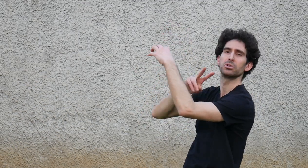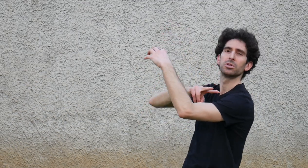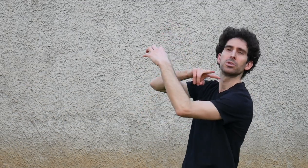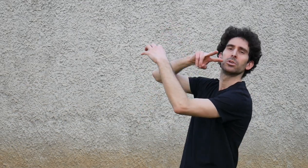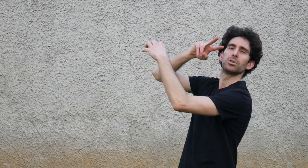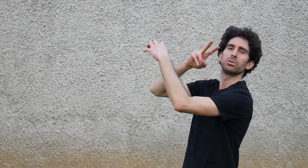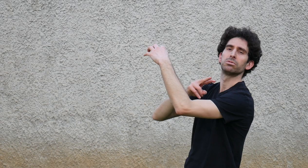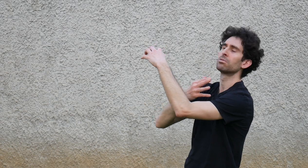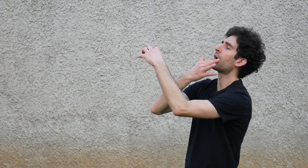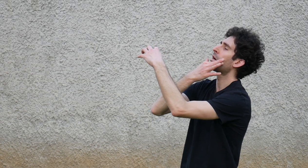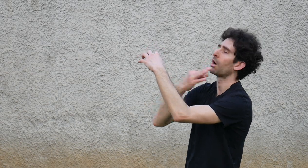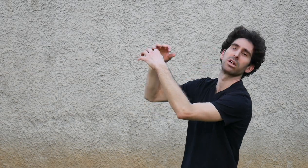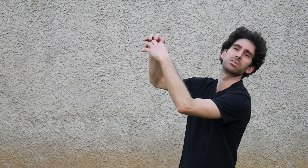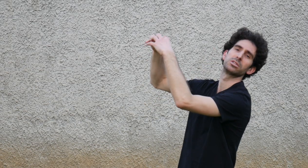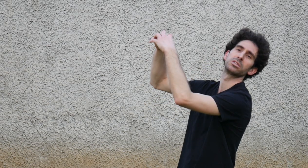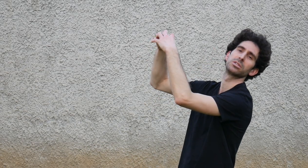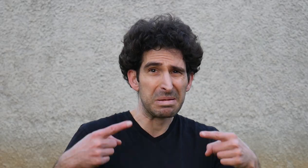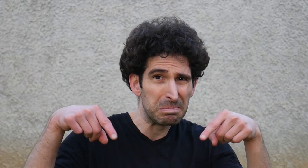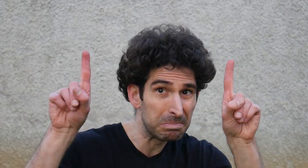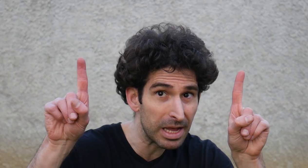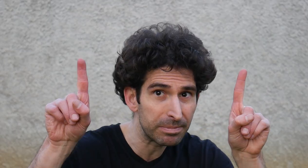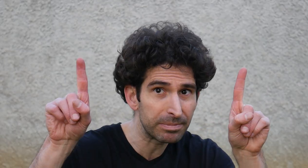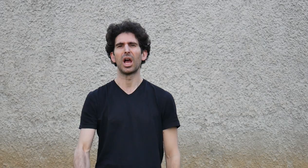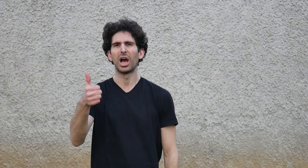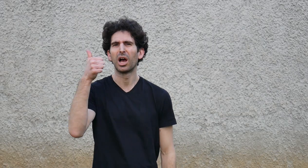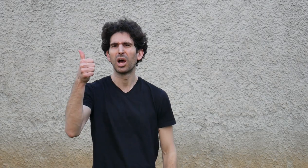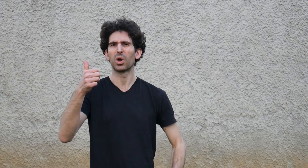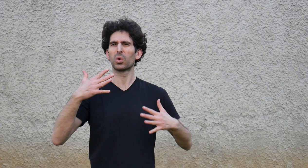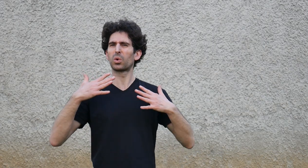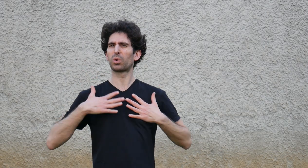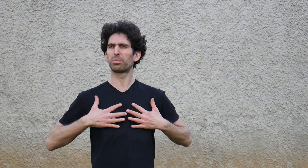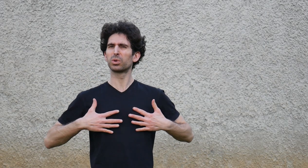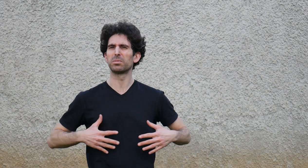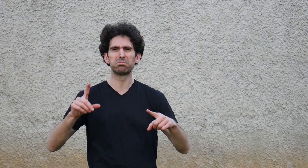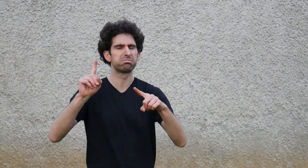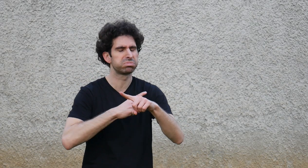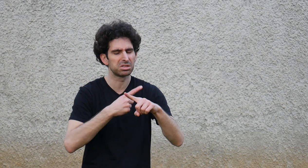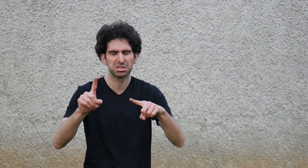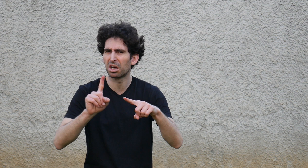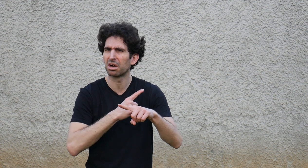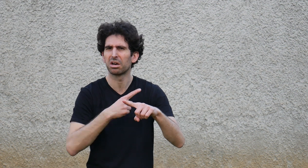respirent facilement. Mais ! Il y a un comportement bizarre.